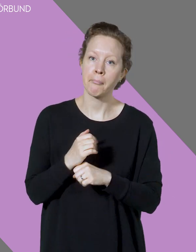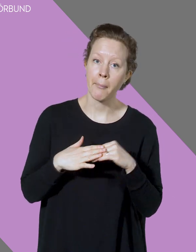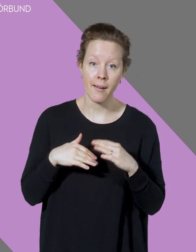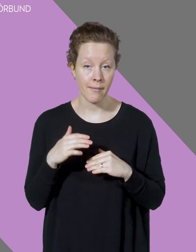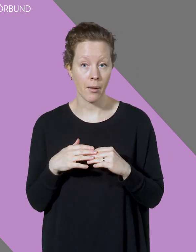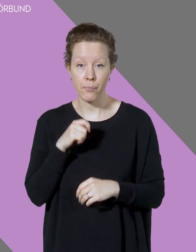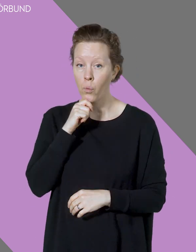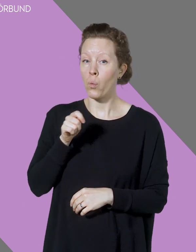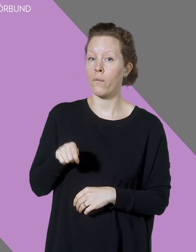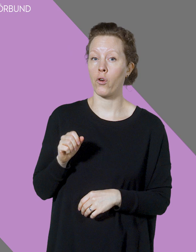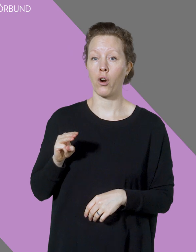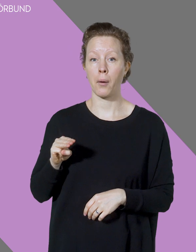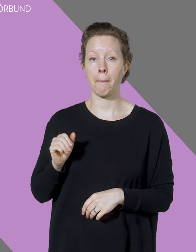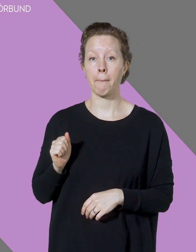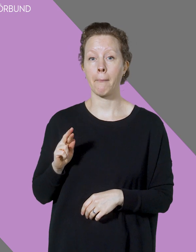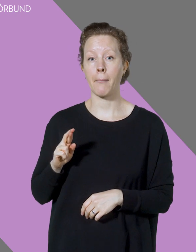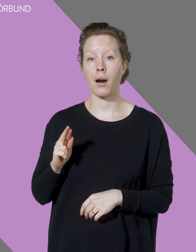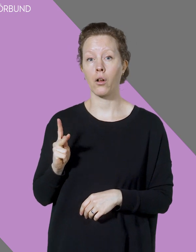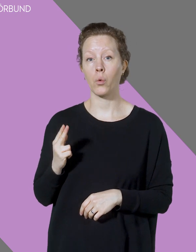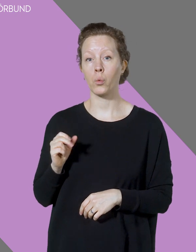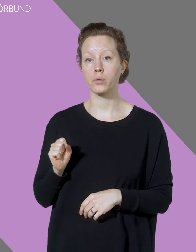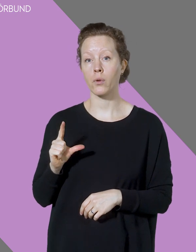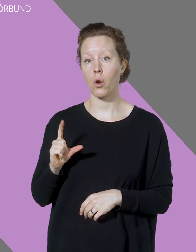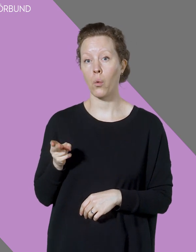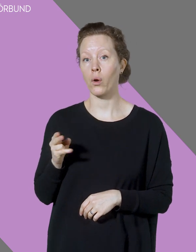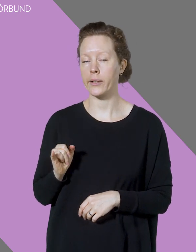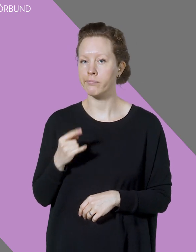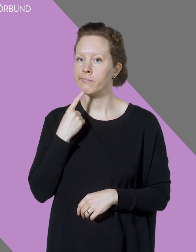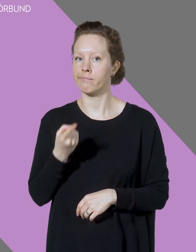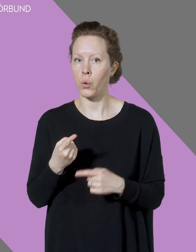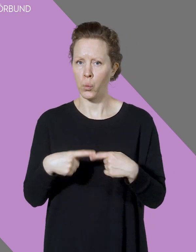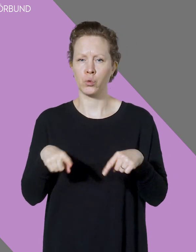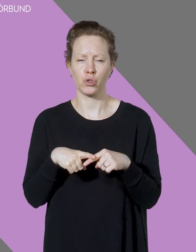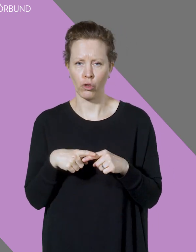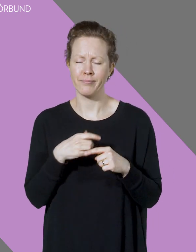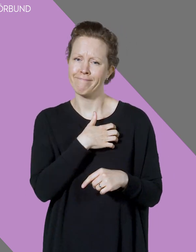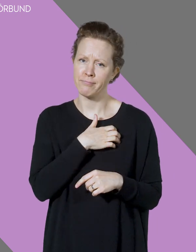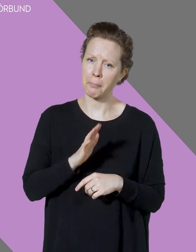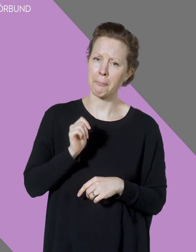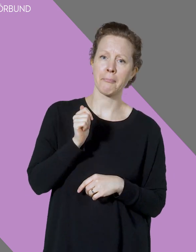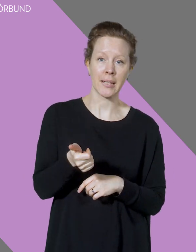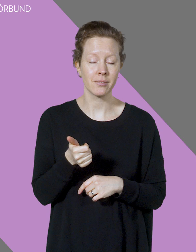och dess ordförande Markus Lohi säger att utskottet ska göra sitt allra bästa -